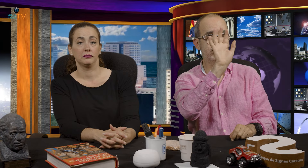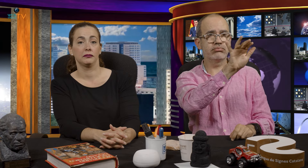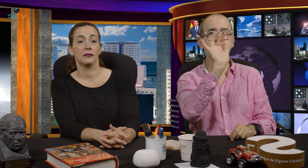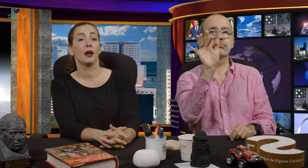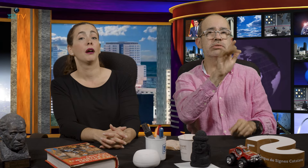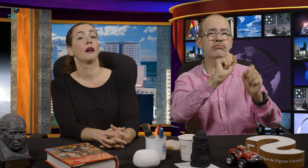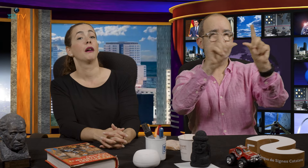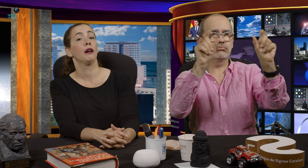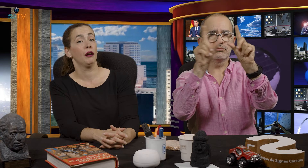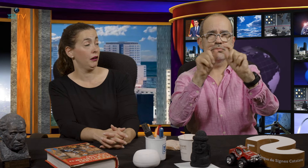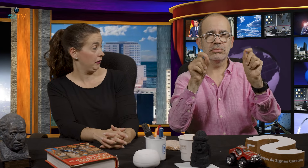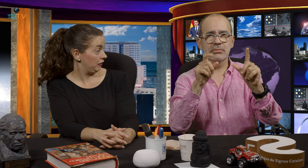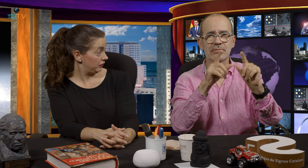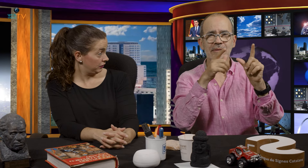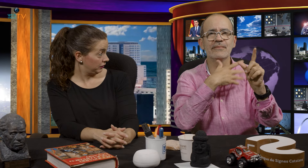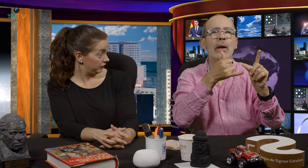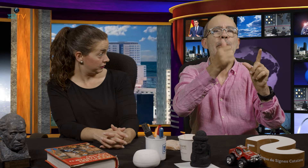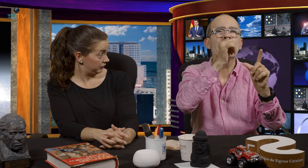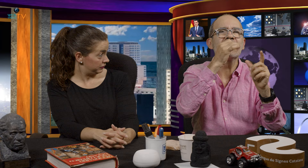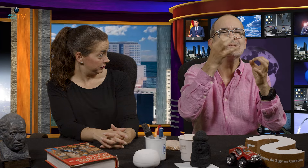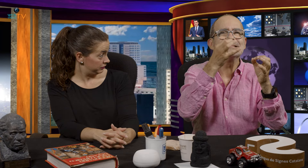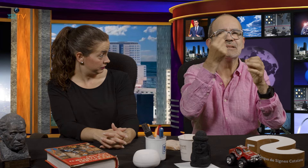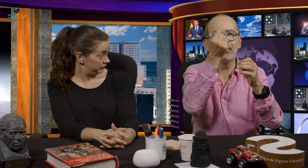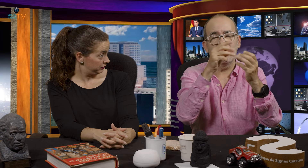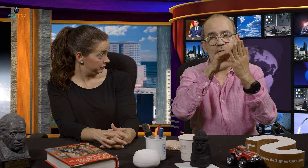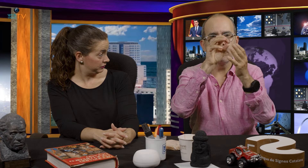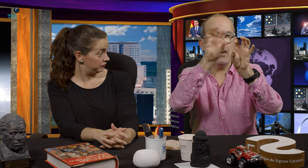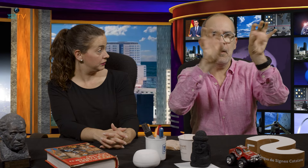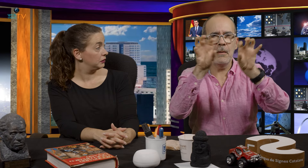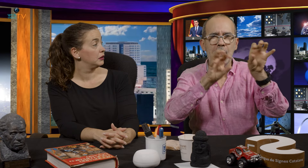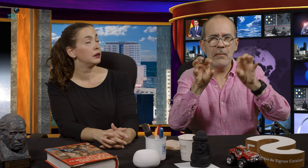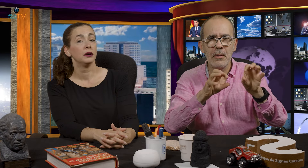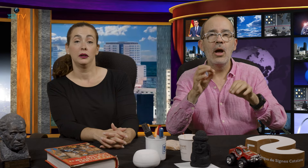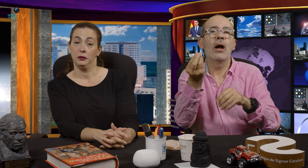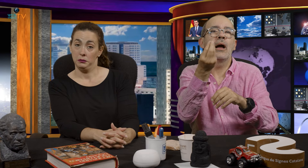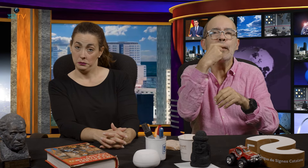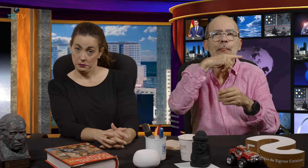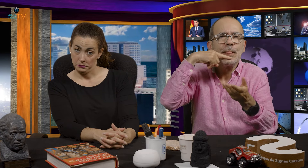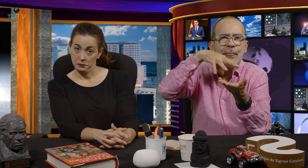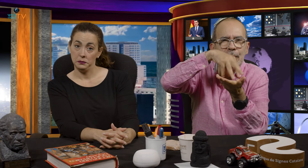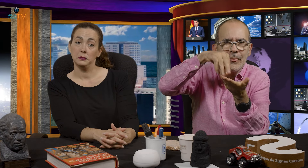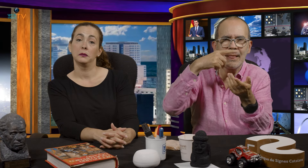con la que interactúan para hacer sus pedidos, las bebidas, los postres.